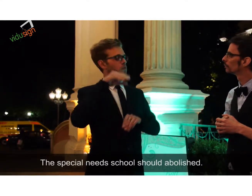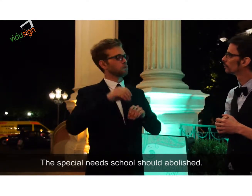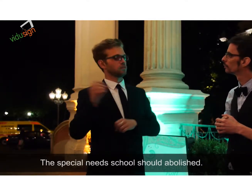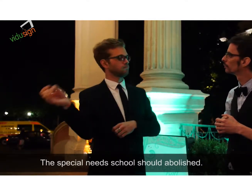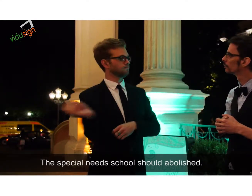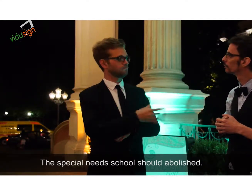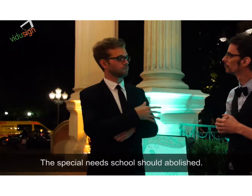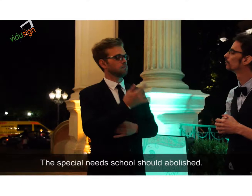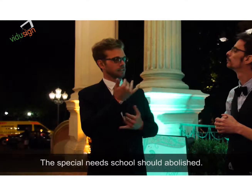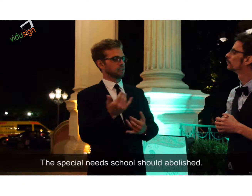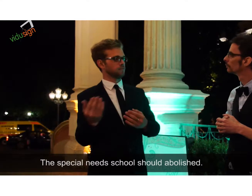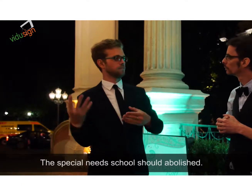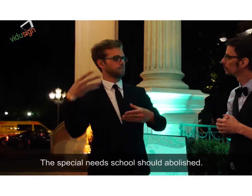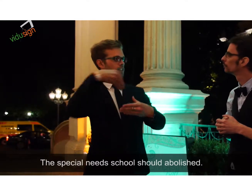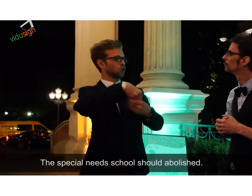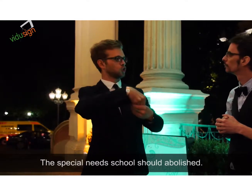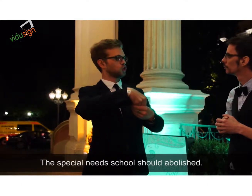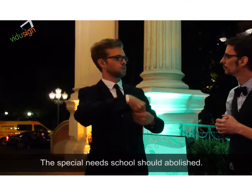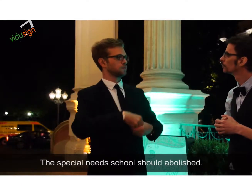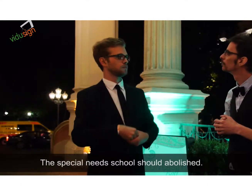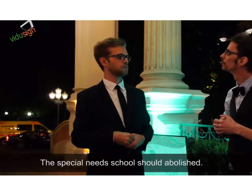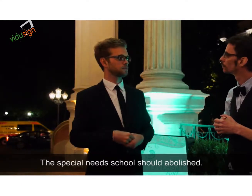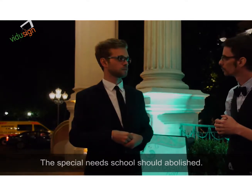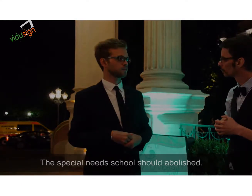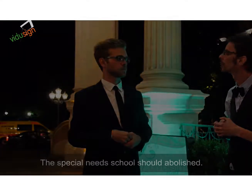Les escoles per a l’alumnat amb necessitats educatives especials haurien de ser abolides.